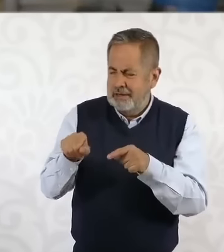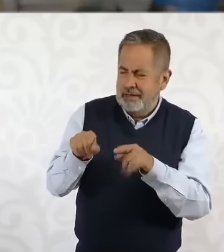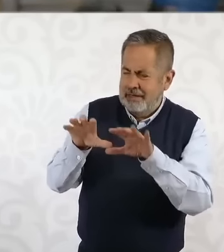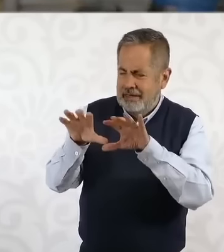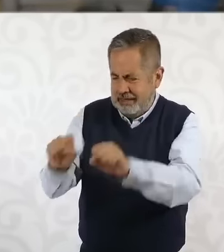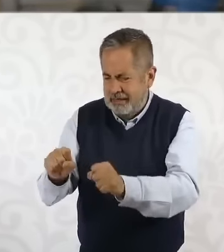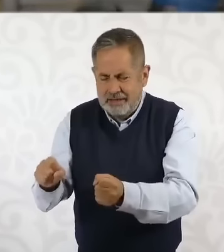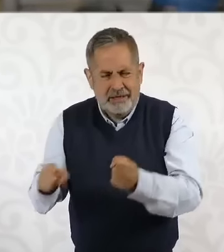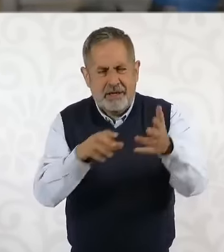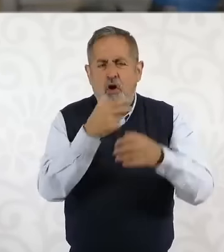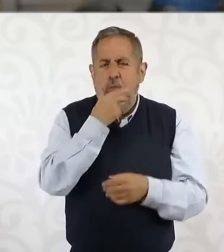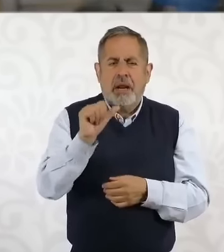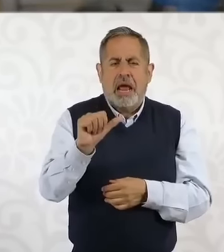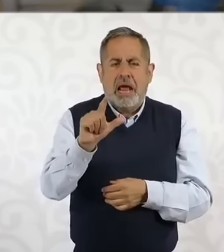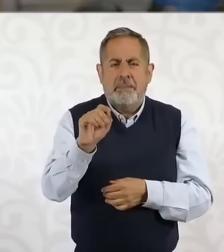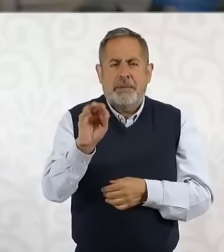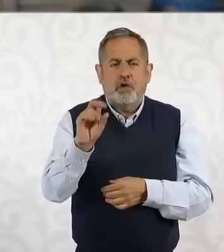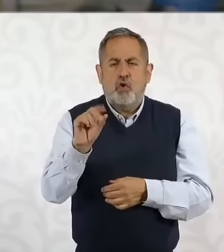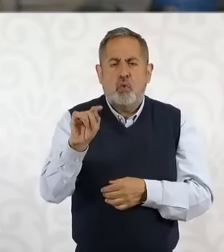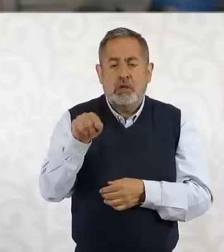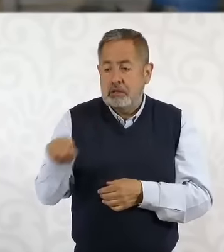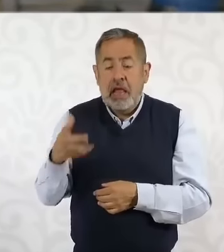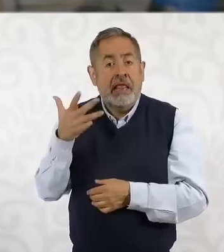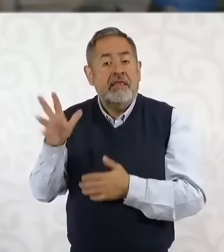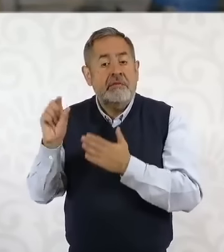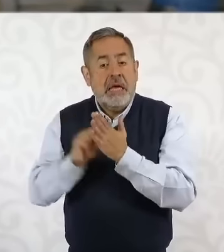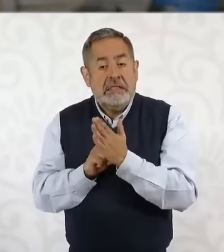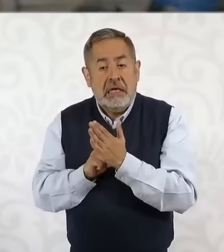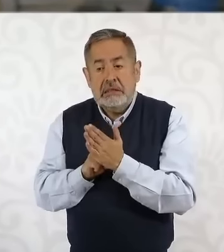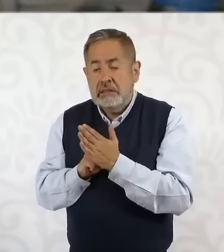Alberto Núñez Ojeda y que tardó 10 meses, reconoció que tardó 10 meses en encontrar